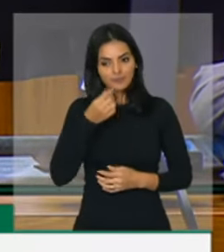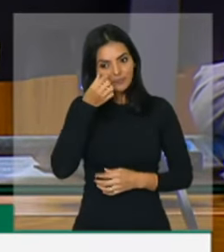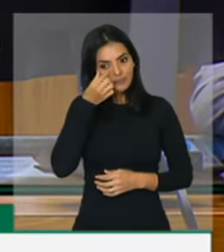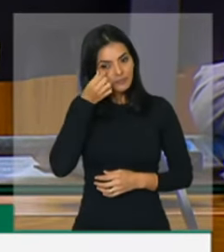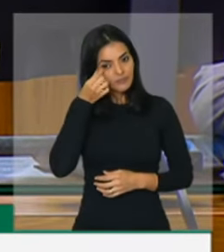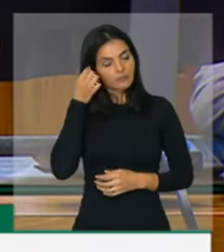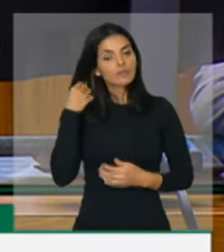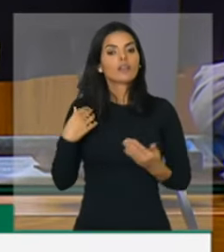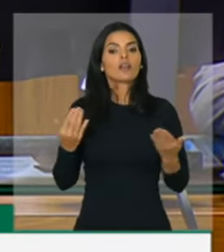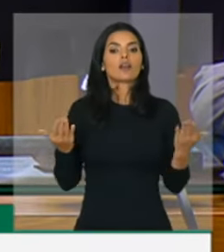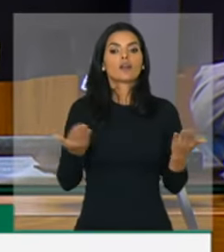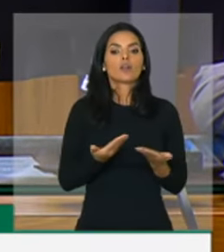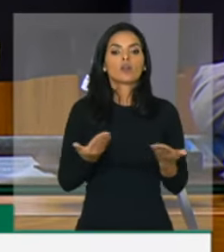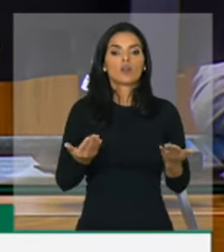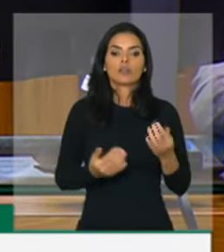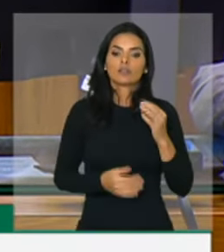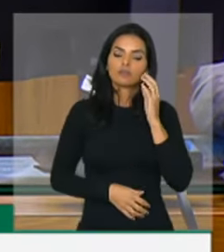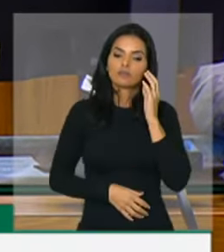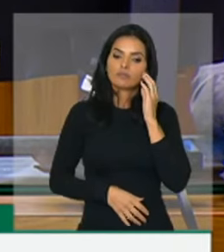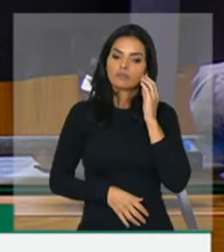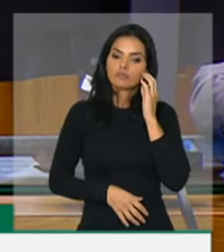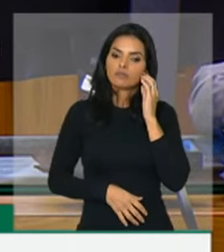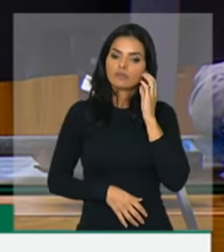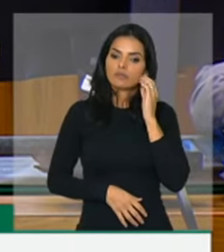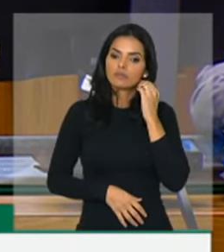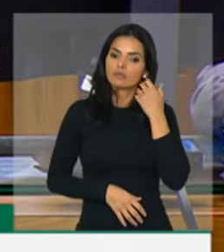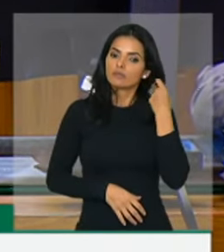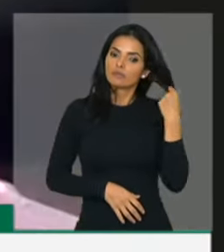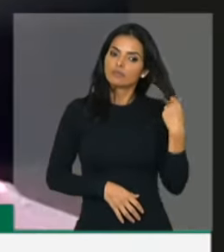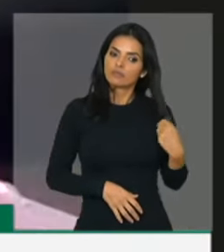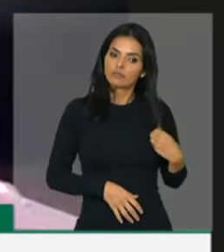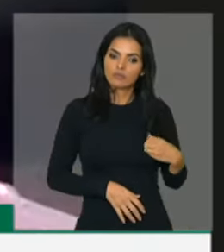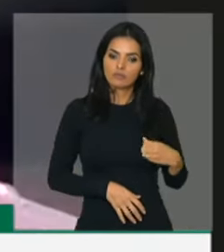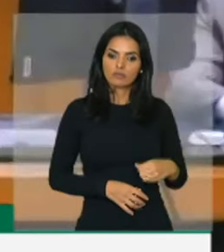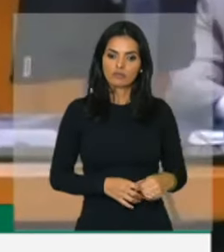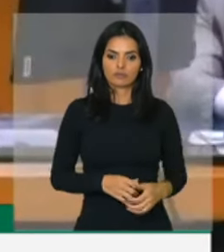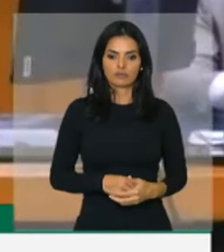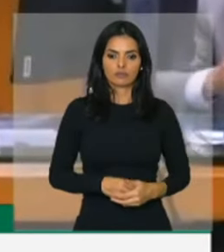PRESIDENTE, DEPOIS ME CONCEDE UM MINUTO, POR FAVOR. [PRESIDENTE]: SÓ UM